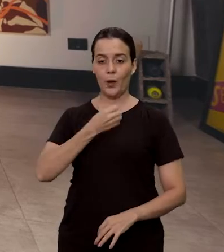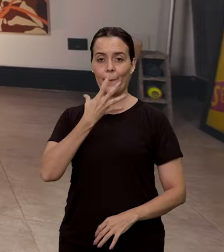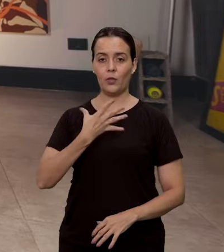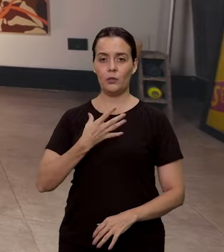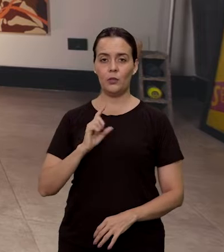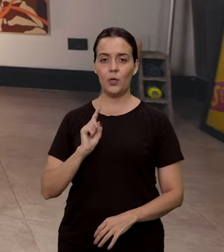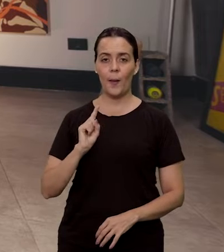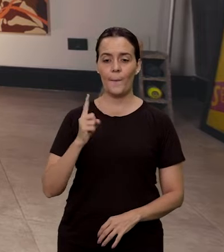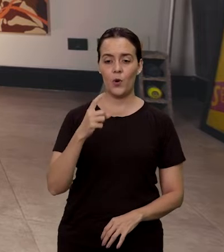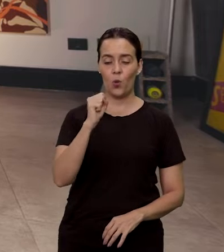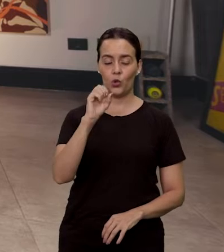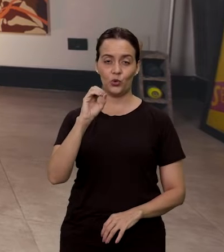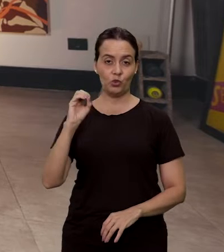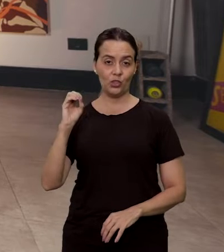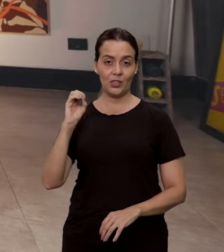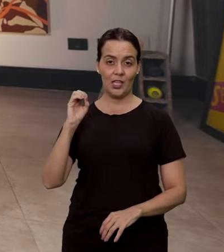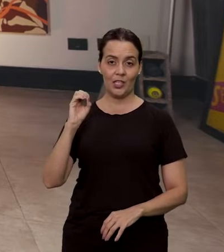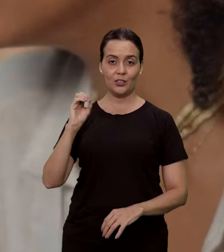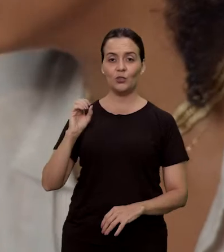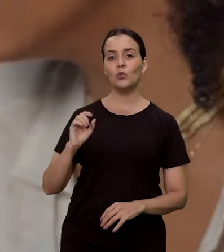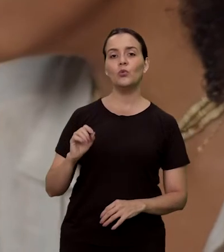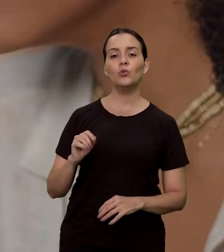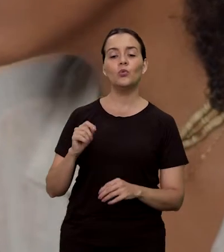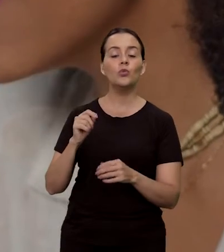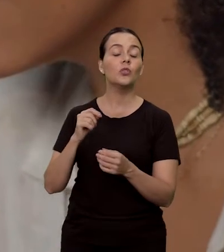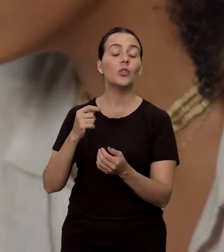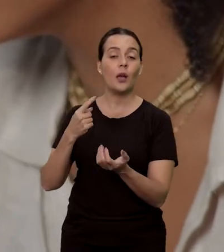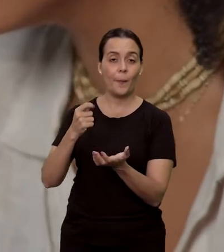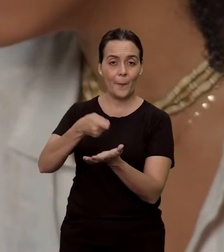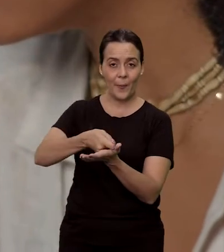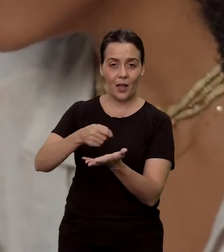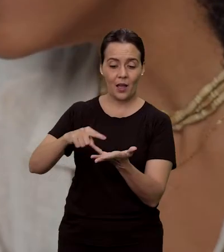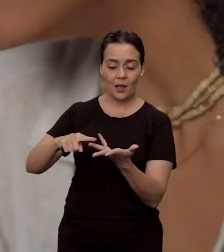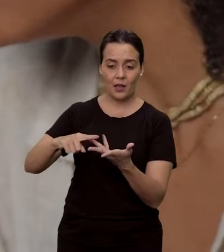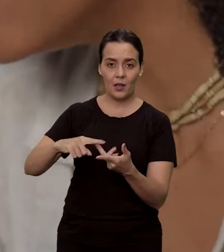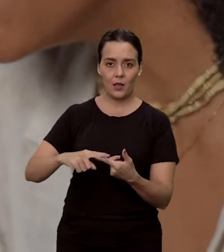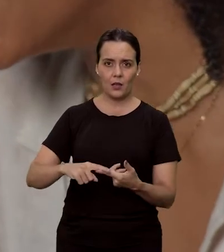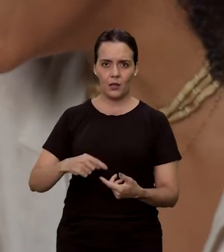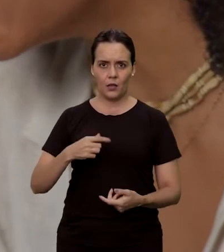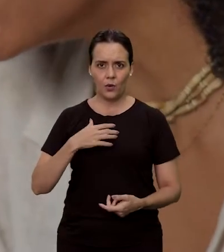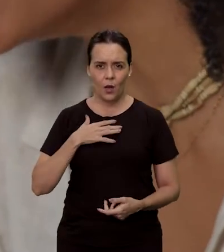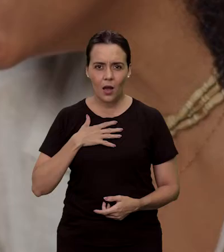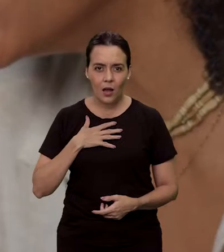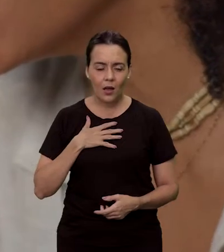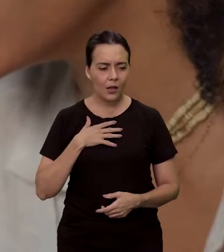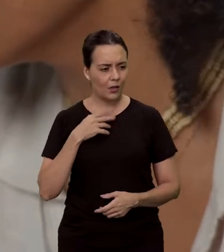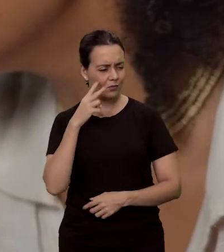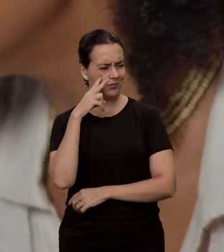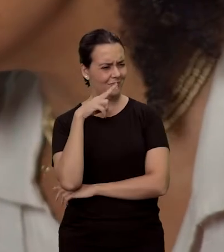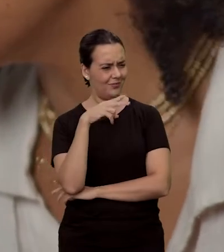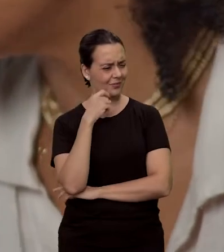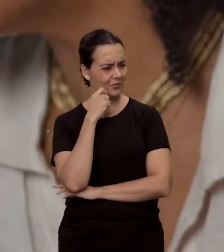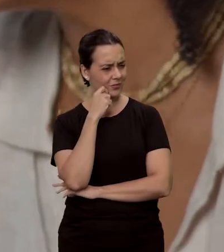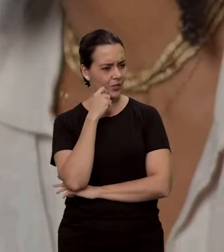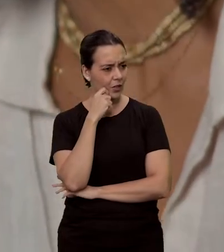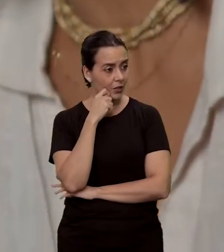Mil e oitocentos Réis, tratar na Rua da Alfândega. E eu vendo isso, hoje em dia, século XXI, super espantada,